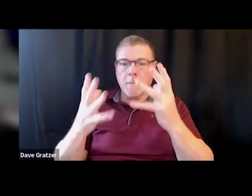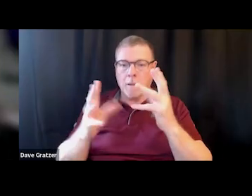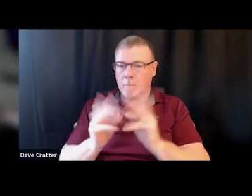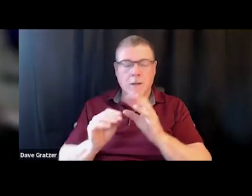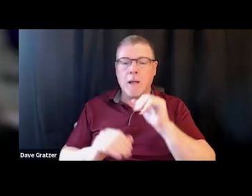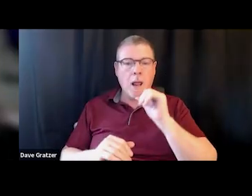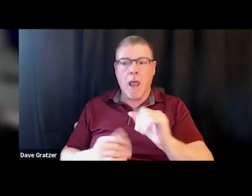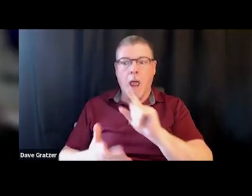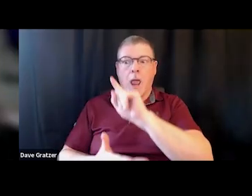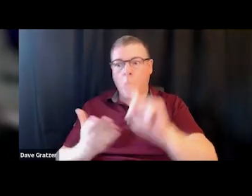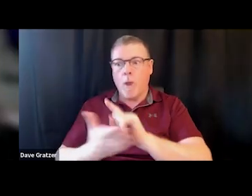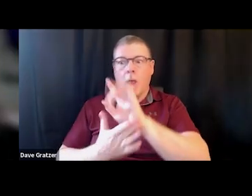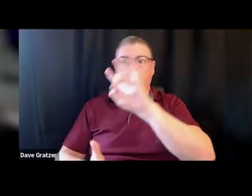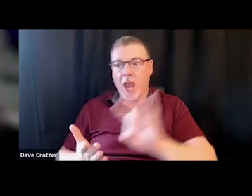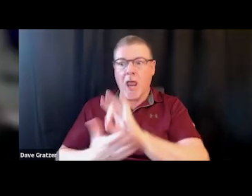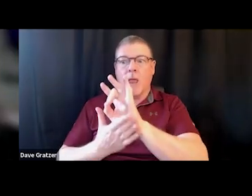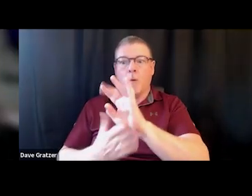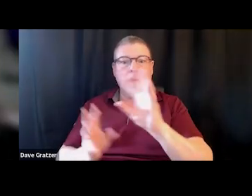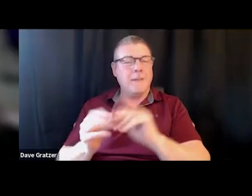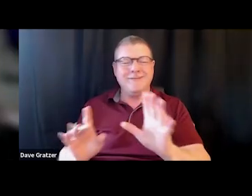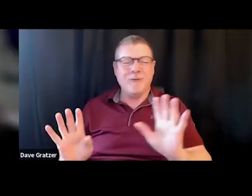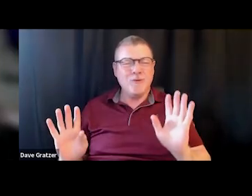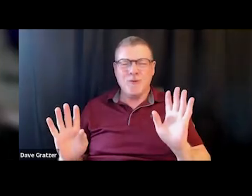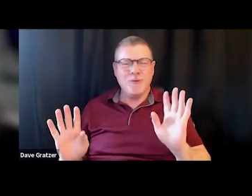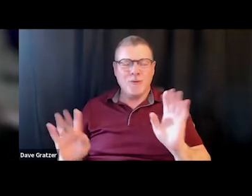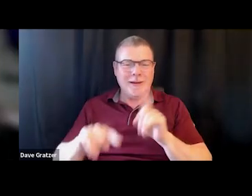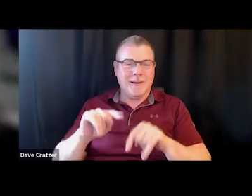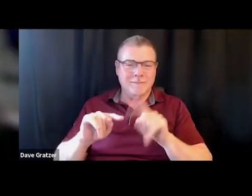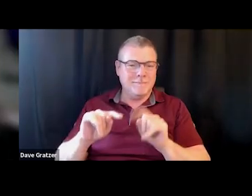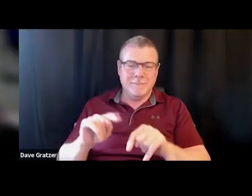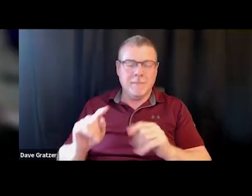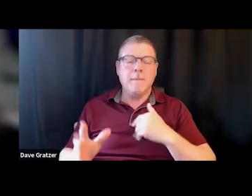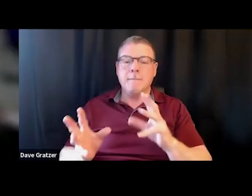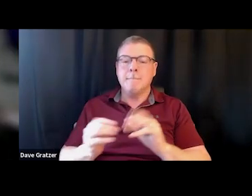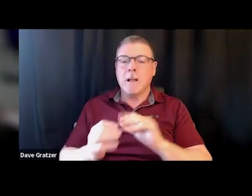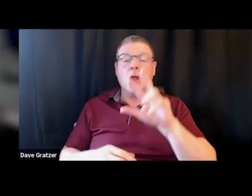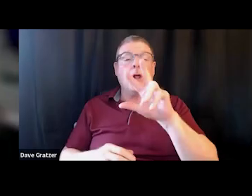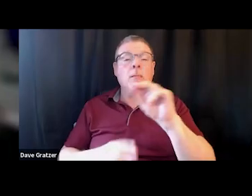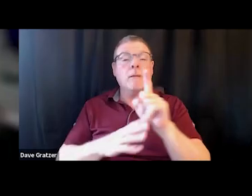de cuatro u ocho horas, o algo así. Mi reunión podría durar 30 minutos,